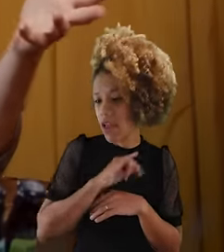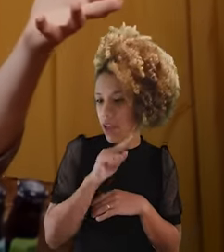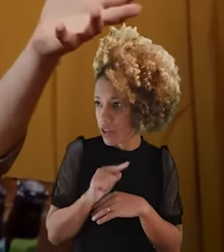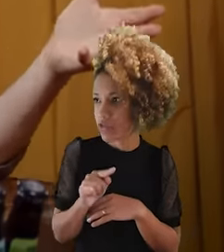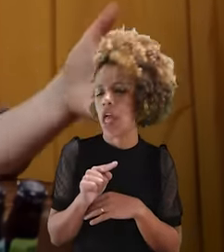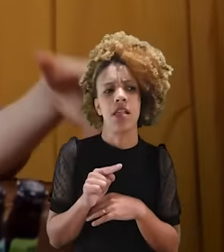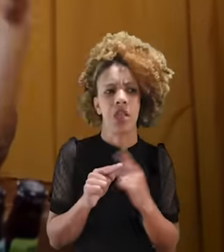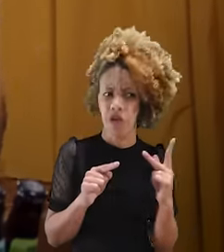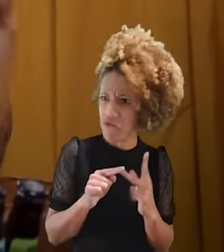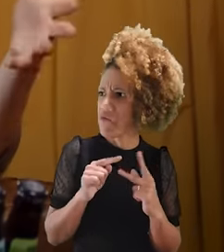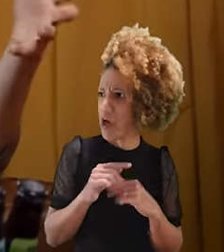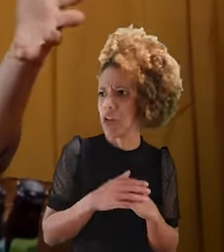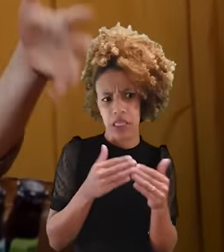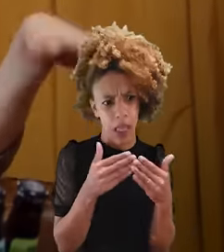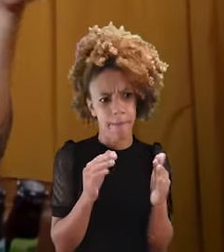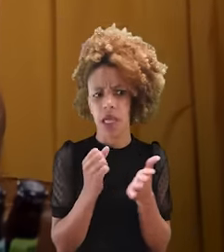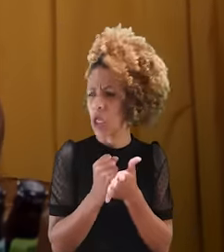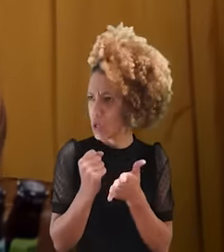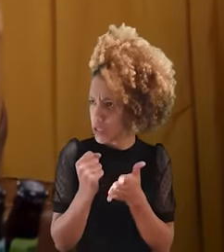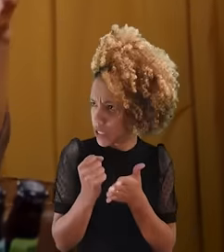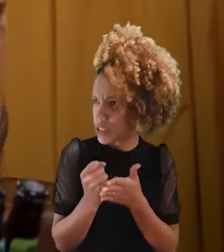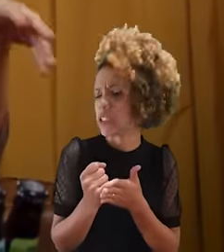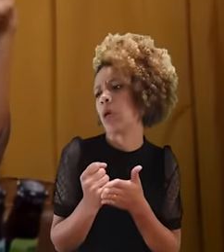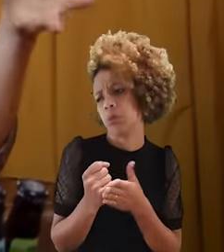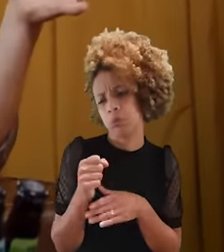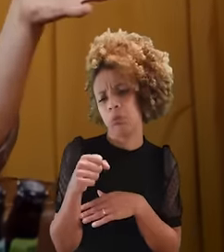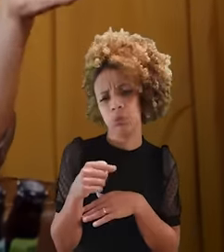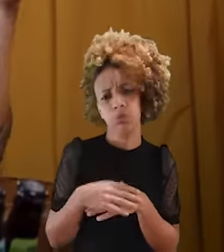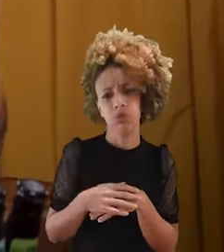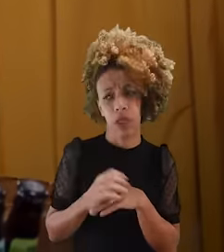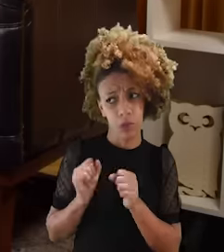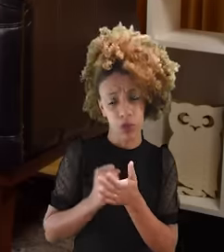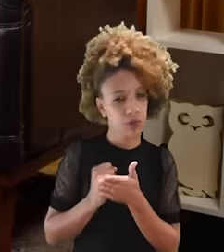dela e ela está aberta a contratação Então quem tiver aqui entra em contato pronto A Jess começou